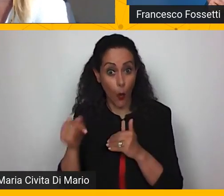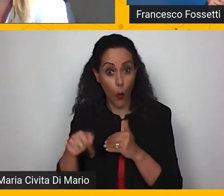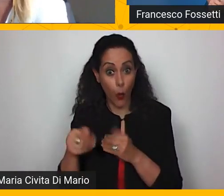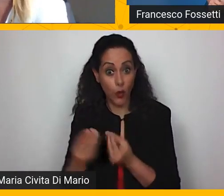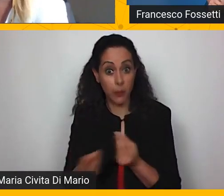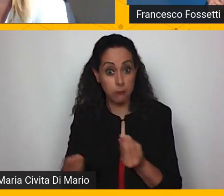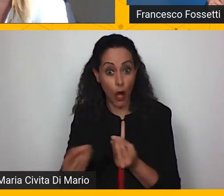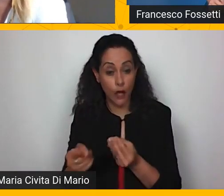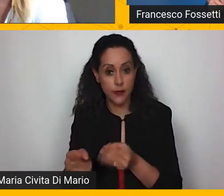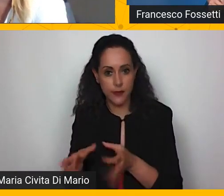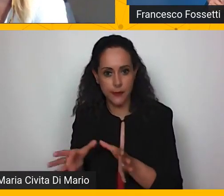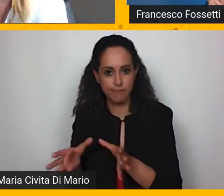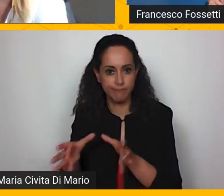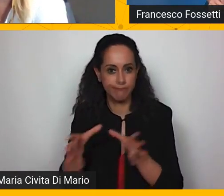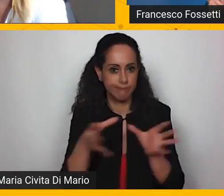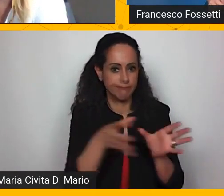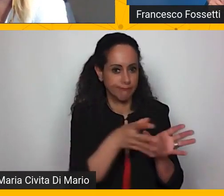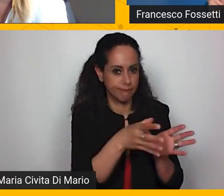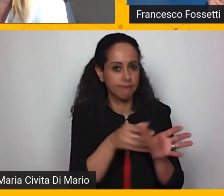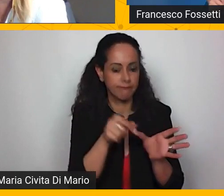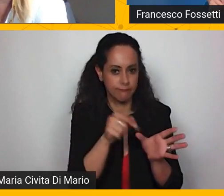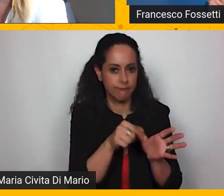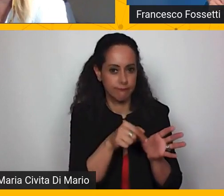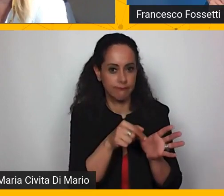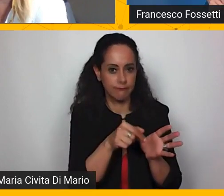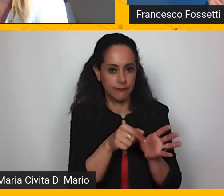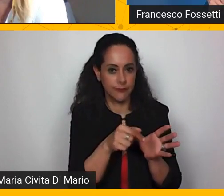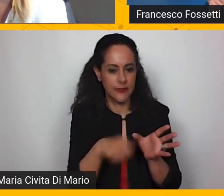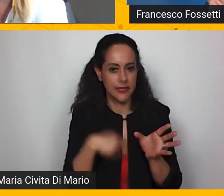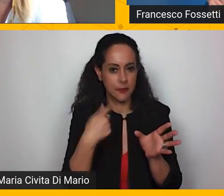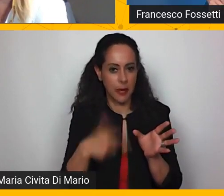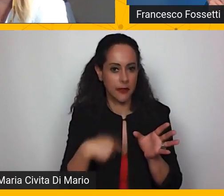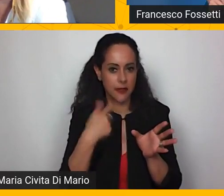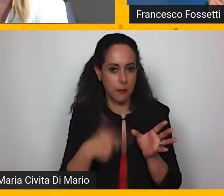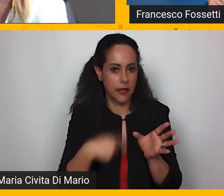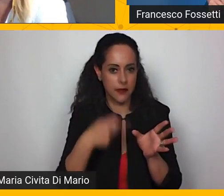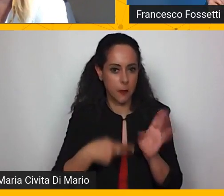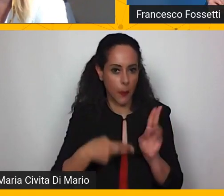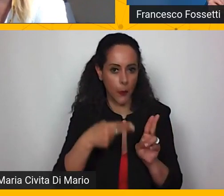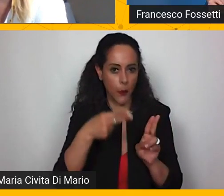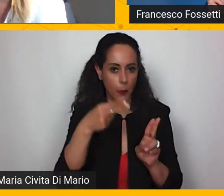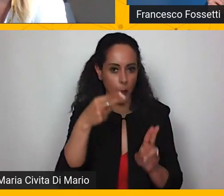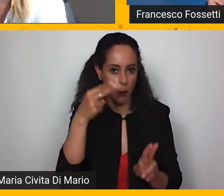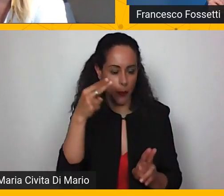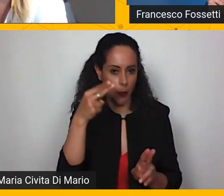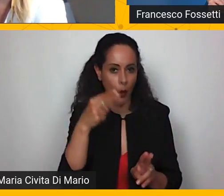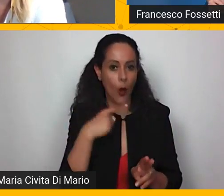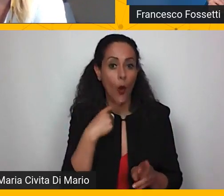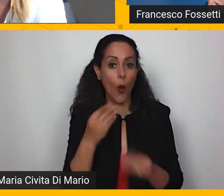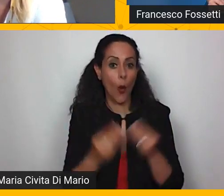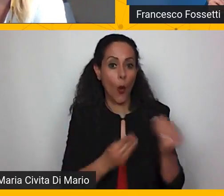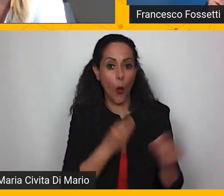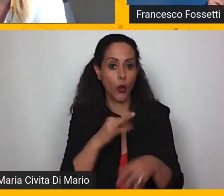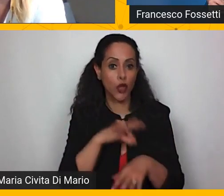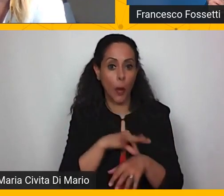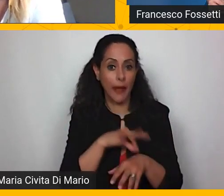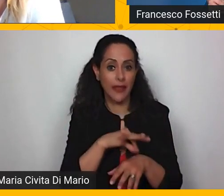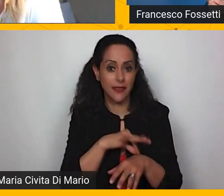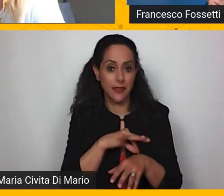direzione perché eh innescano meccanismo in cui si spende sempre di più quindi la